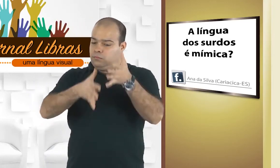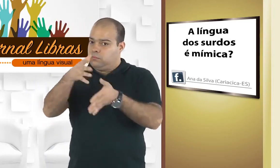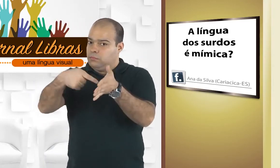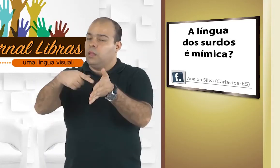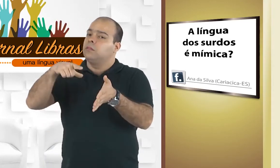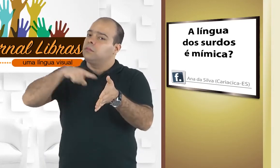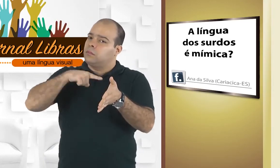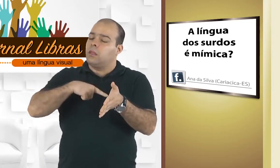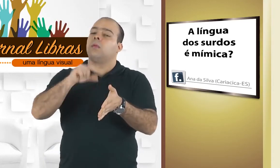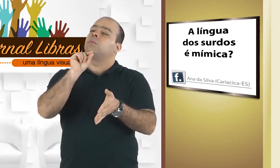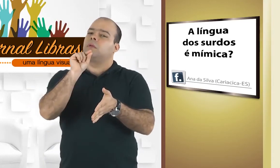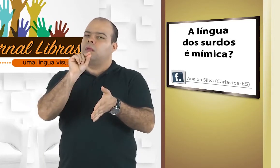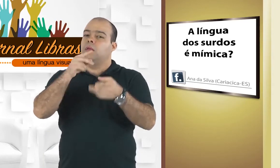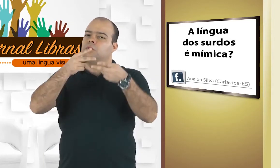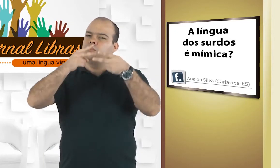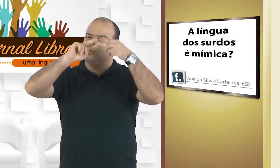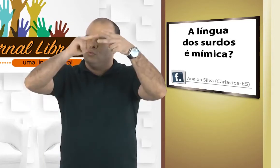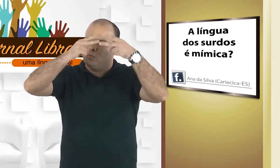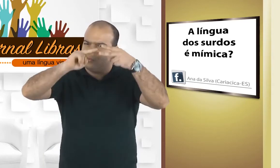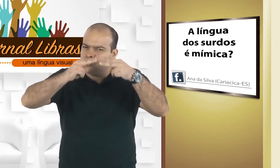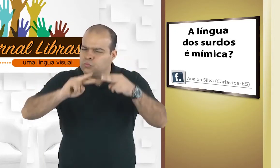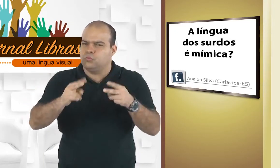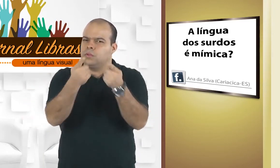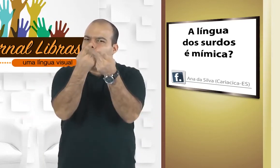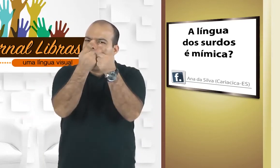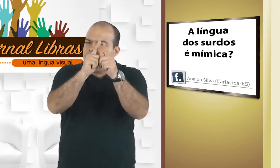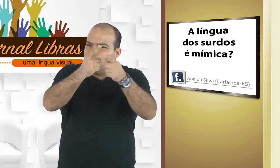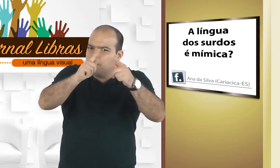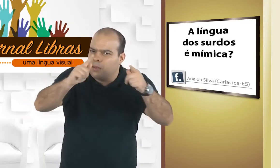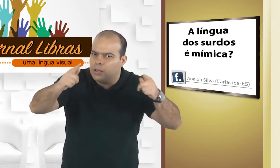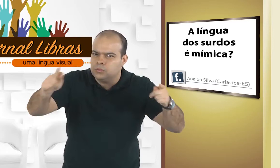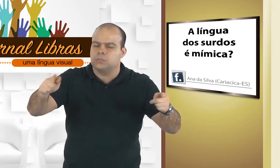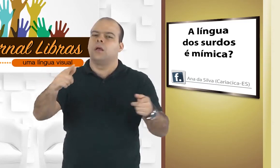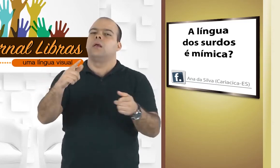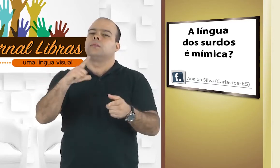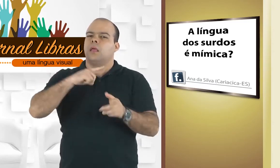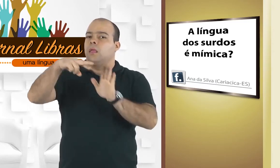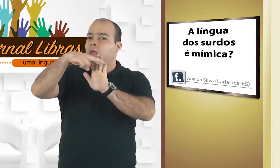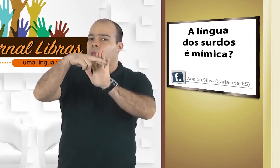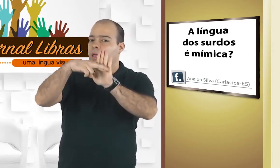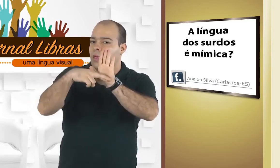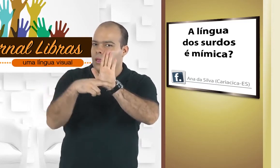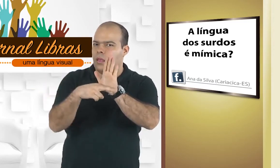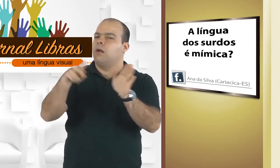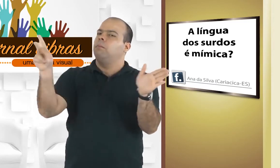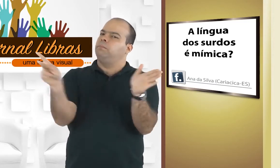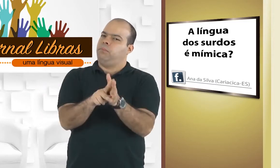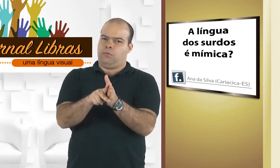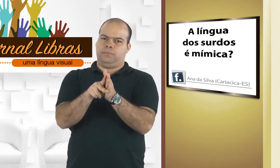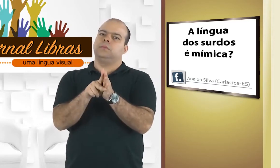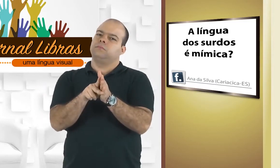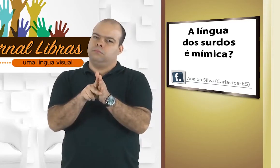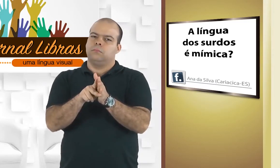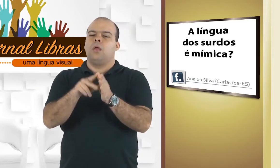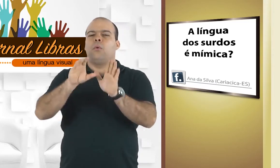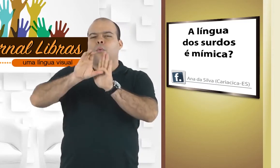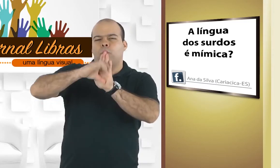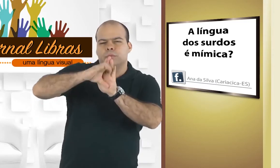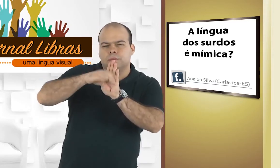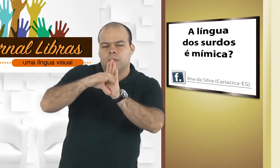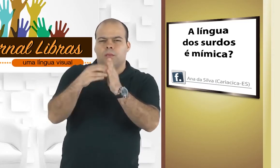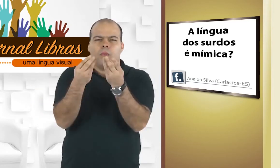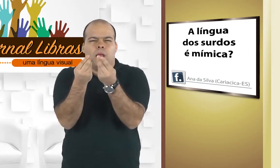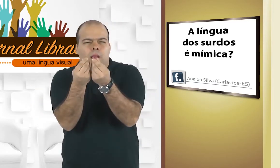A língua de sinais, ela tem uma estrutura, uma gramática, regras próprias, conceitos,